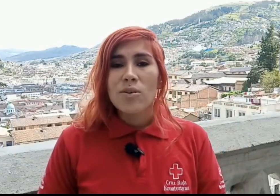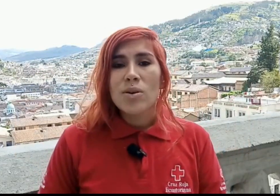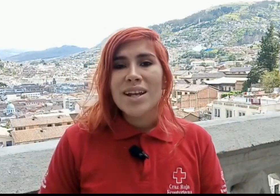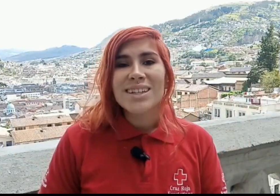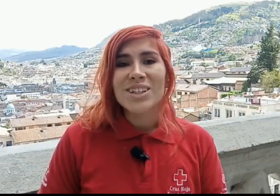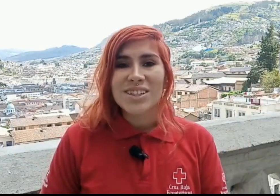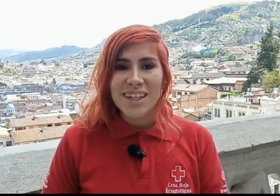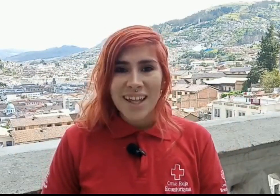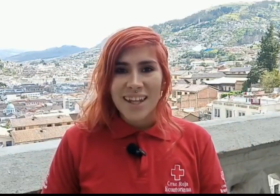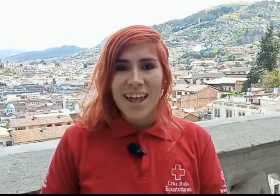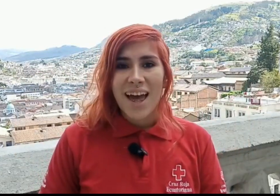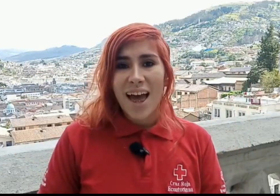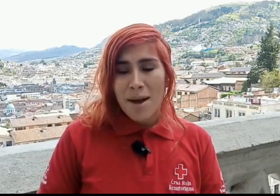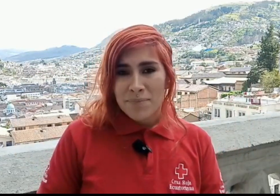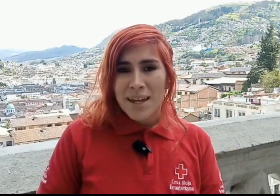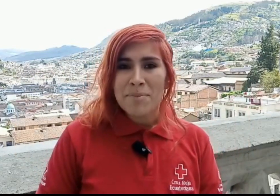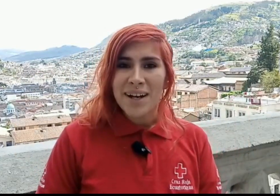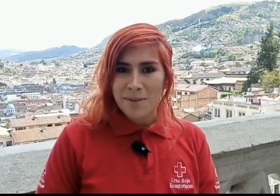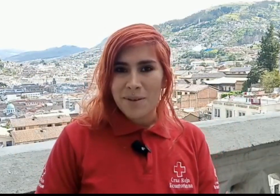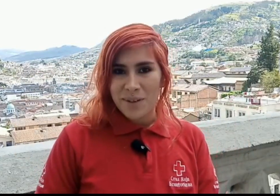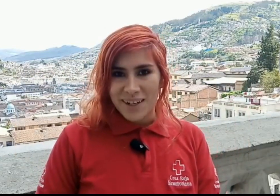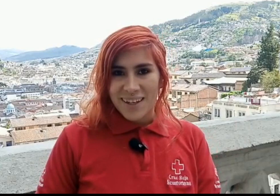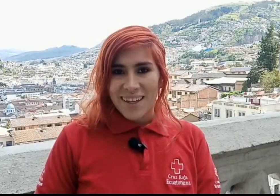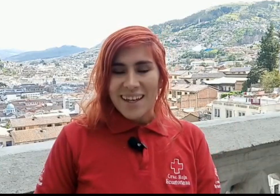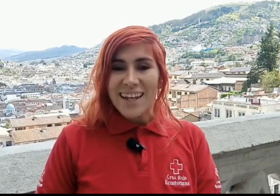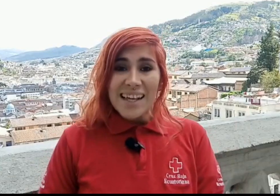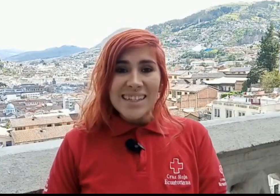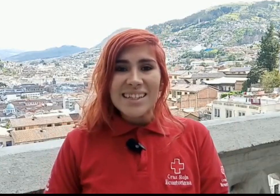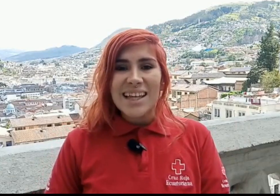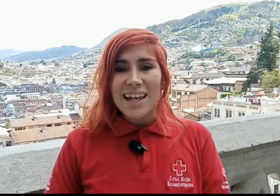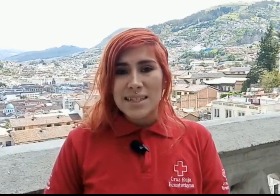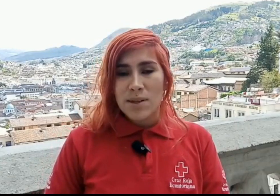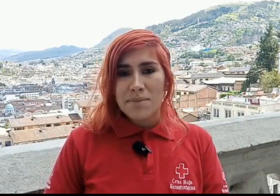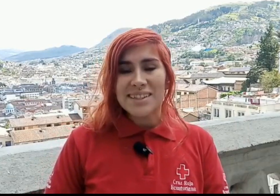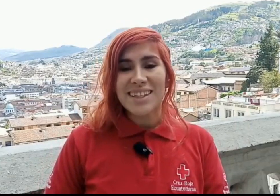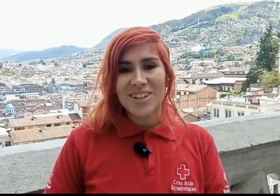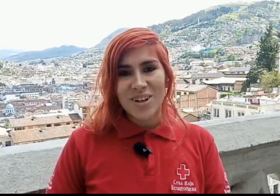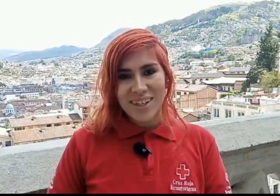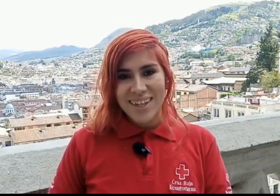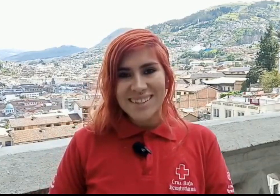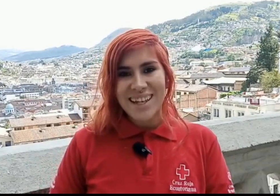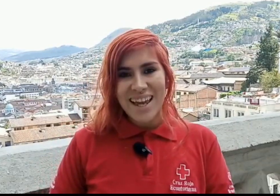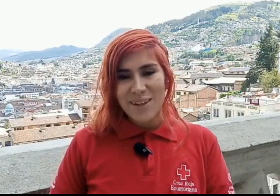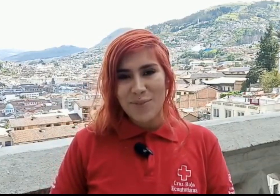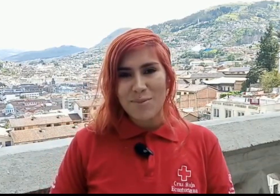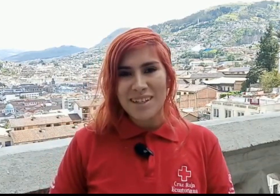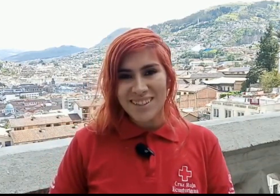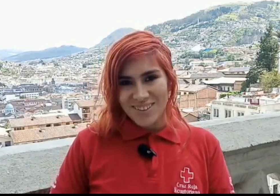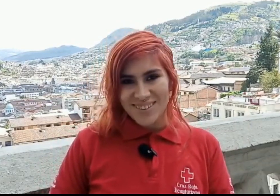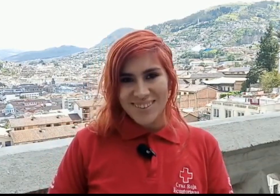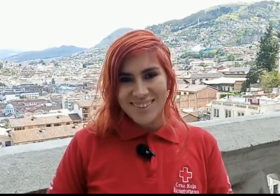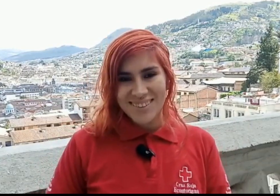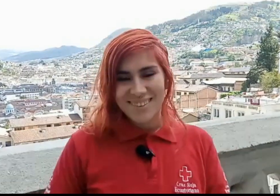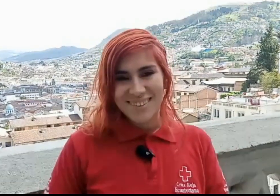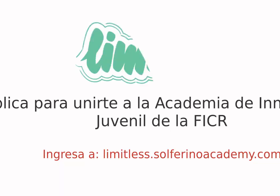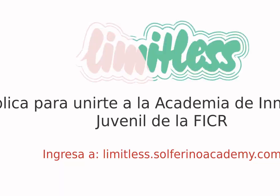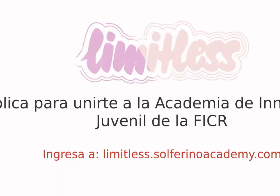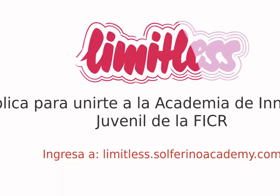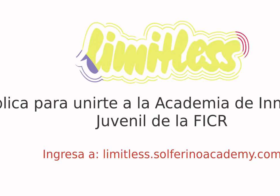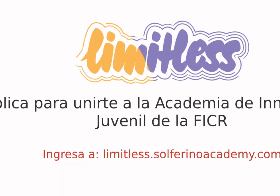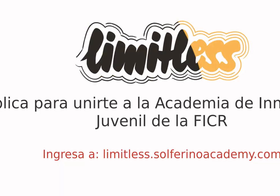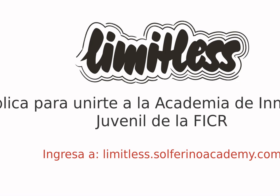una sociedad apta para vivir gracias a las nuevas tecnologías de la información